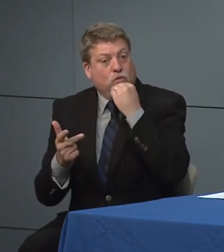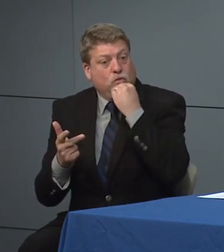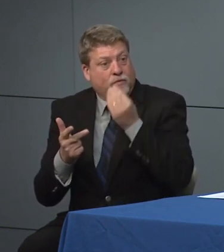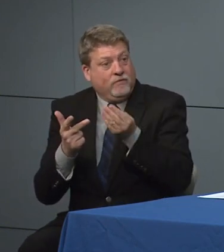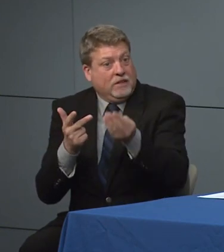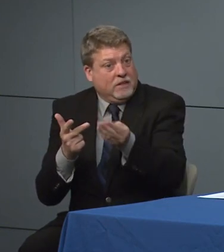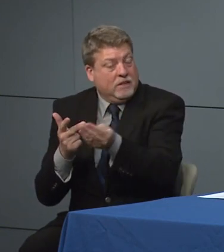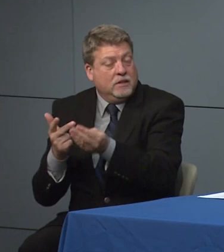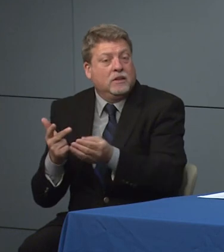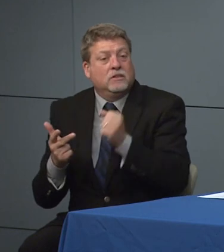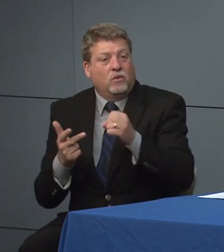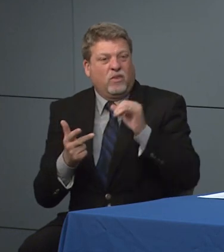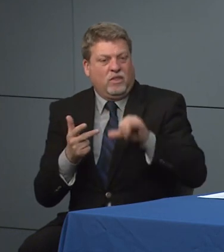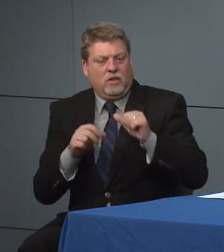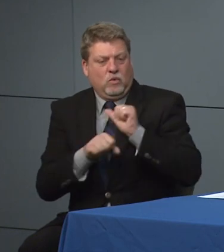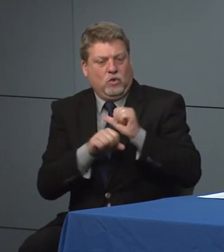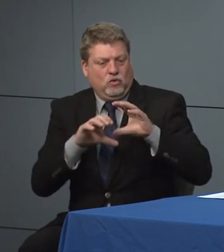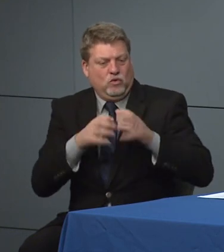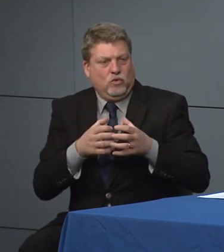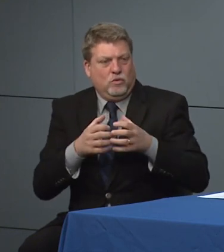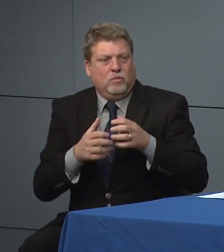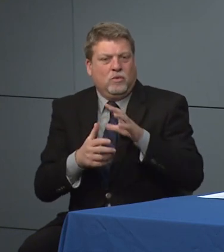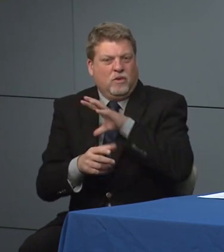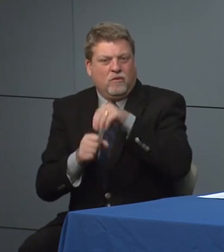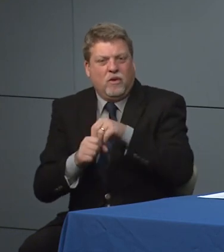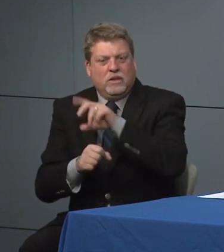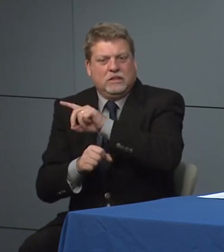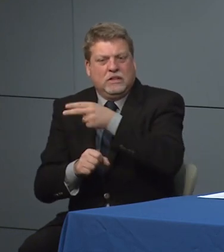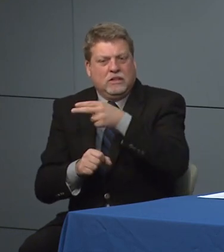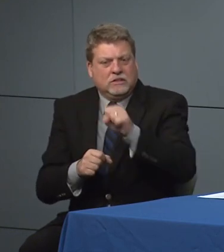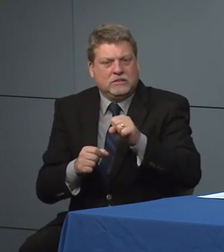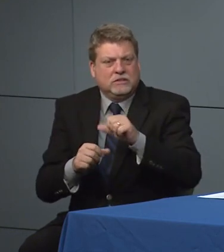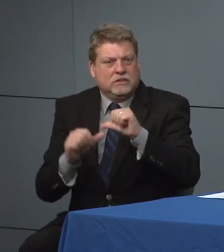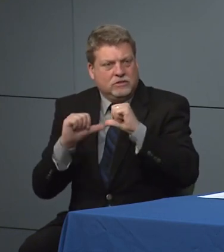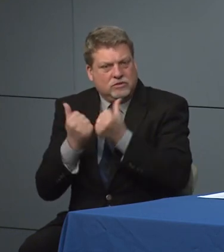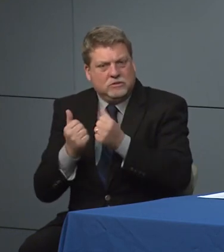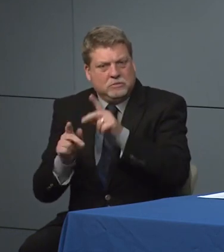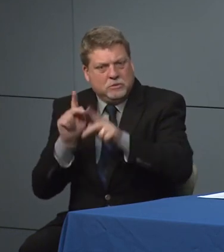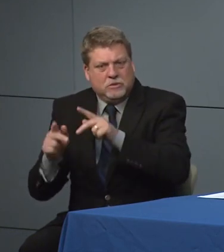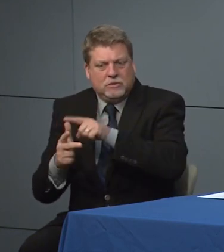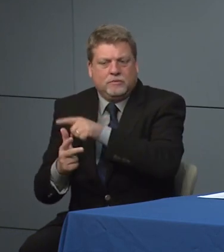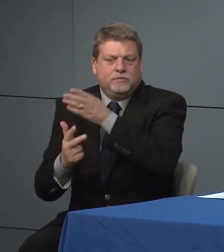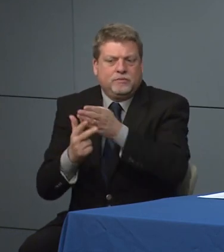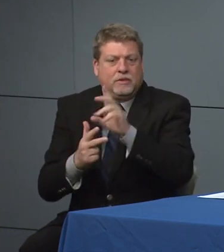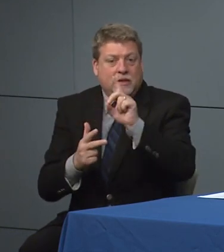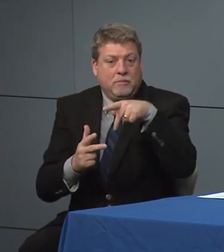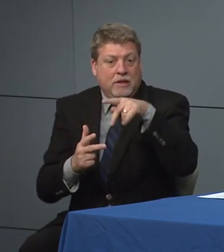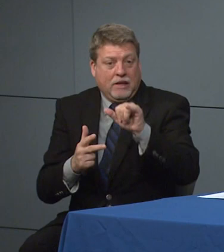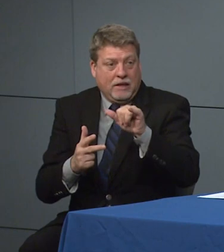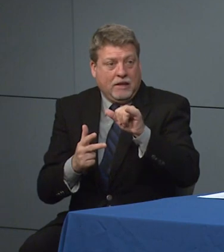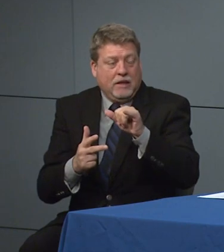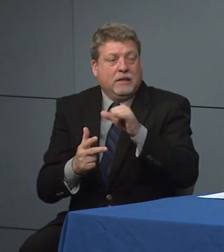Que los niños tengan alimentos para comer así que este grupo de trabajo entre día hhs y el Departamento de instrucción